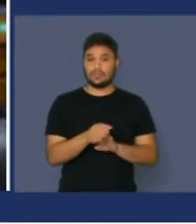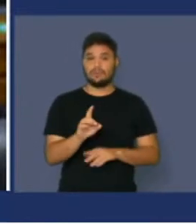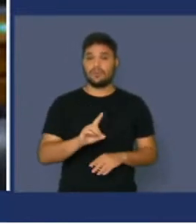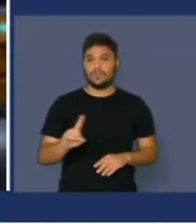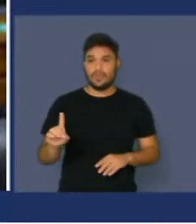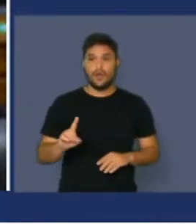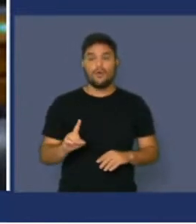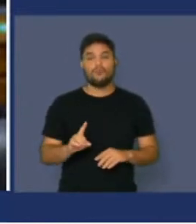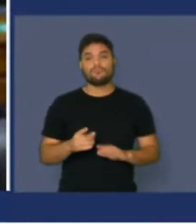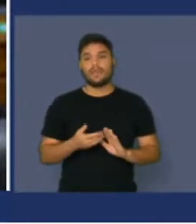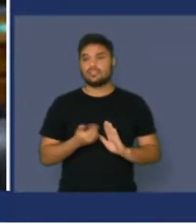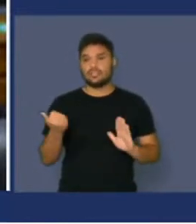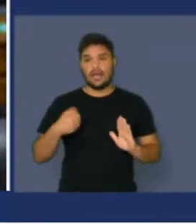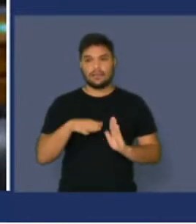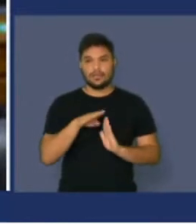RETIRADA DESSA MATÉRIA DE